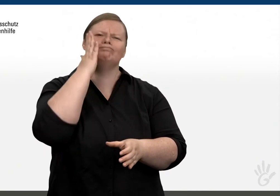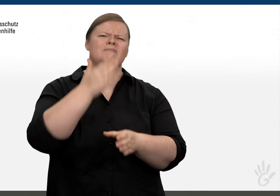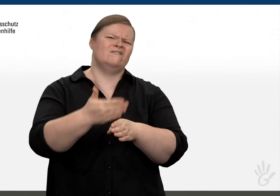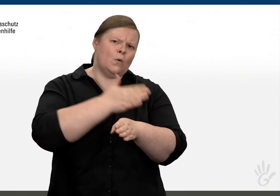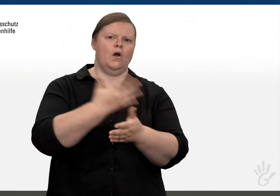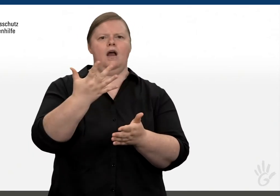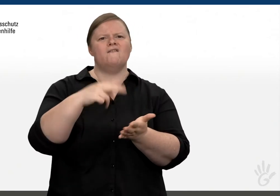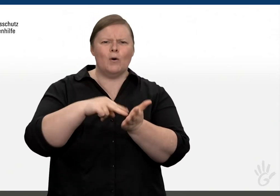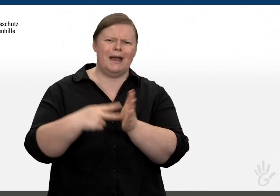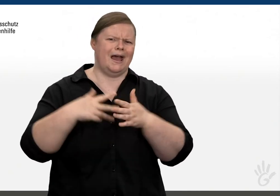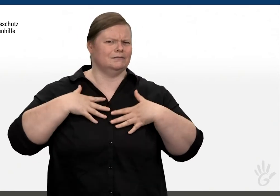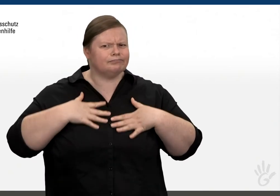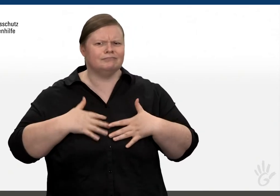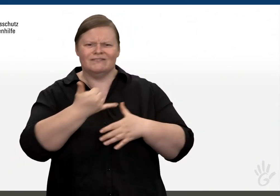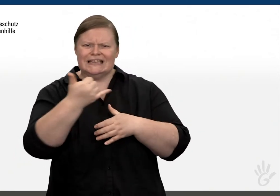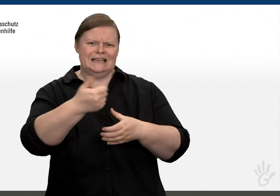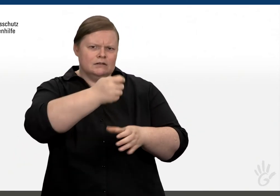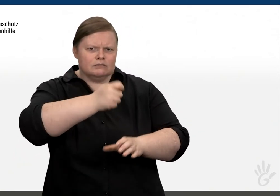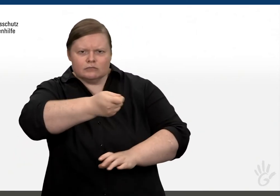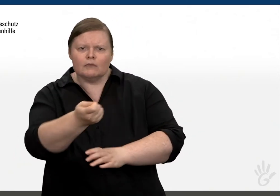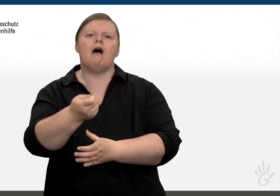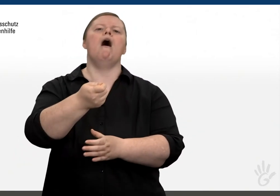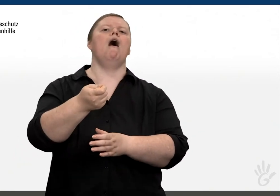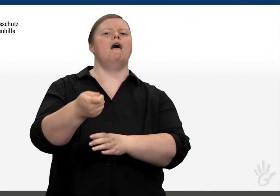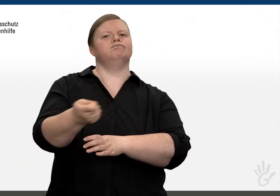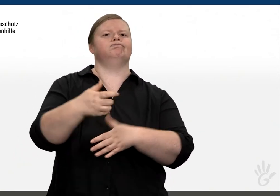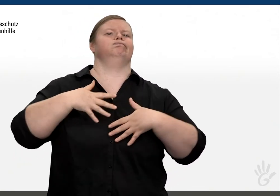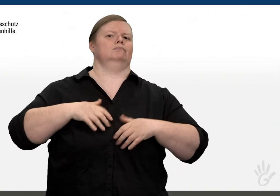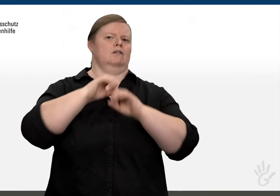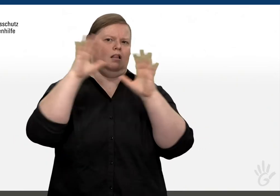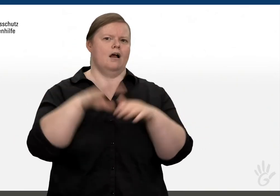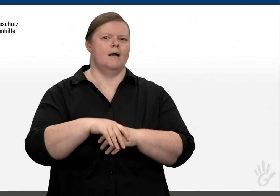Lernen Sie, wie man ihn richtig bedient.